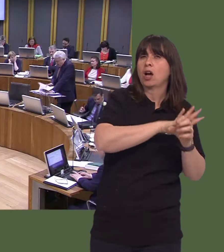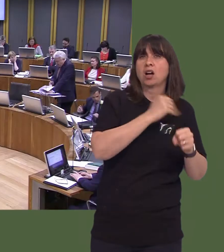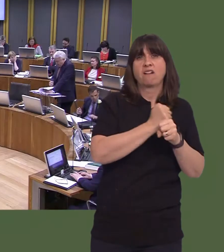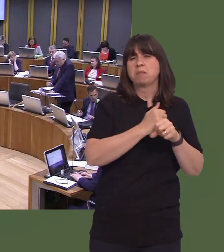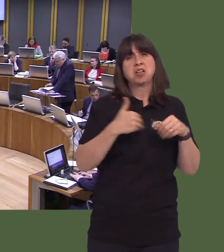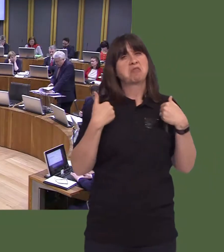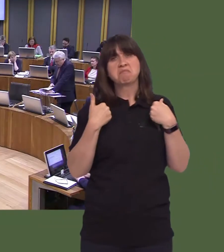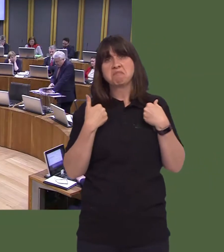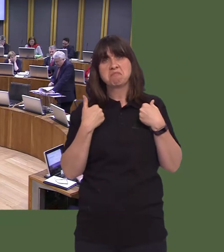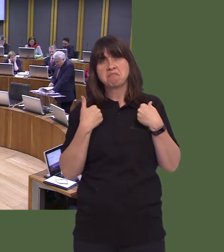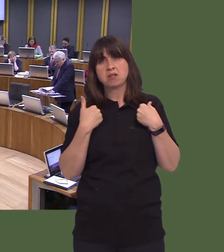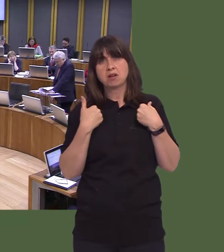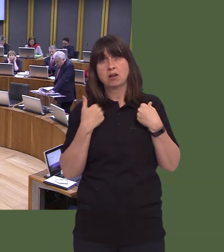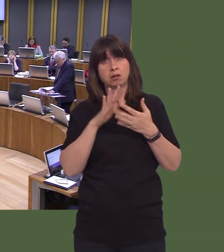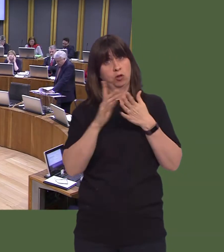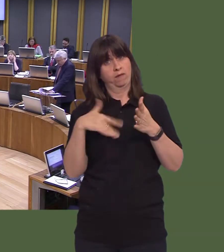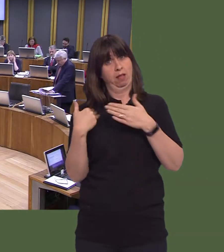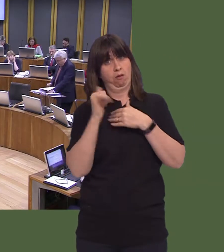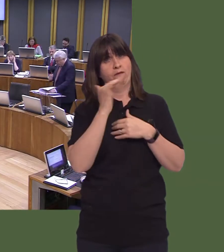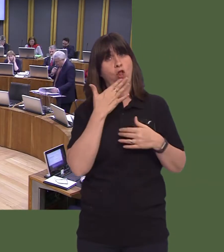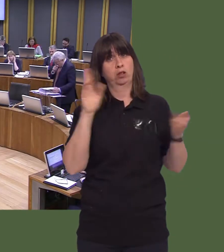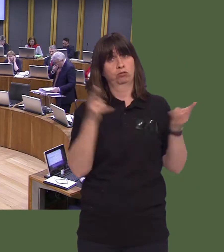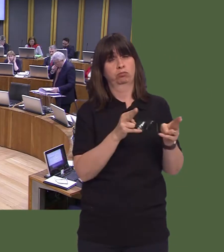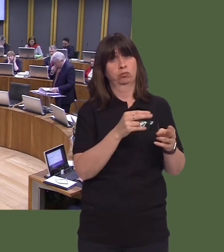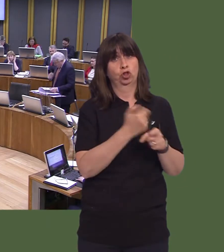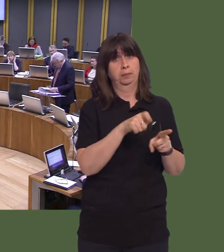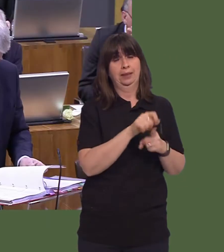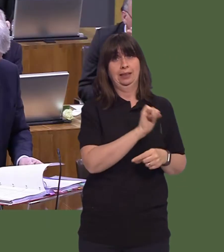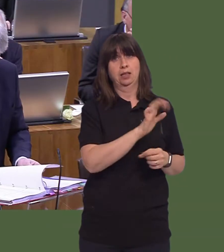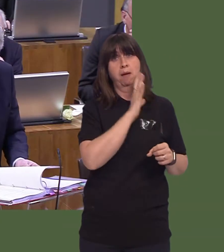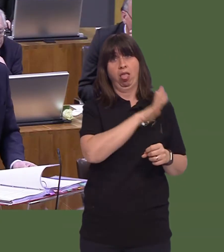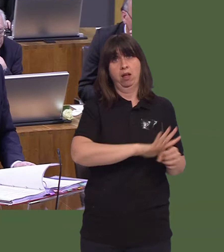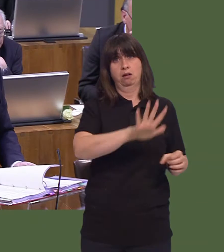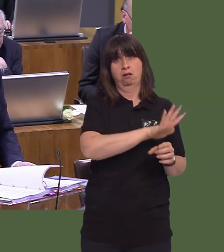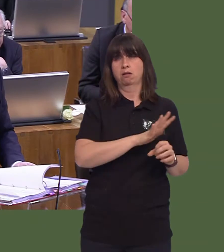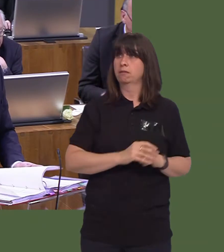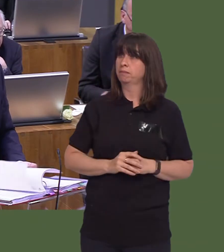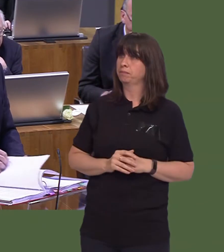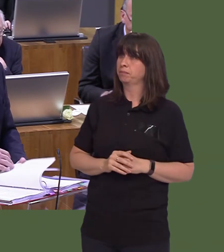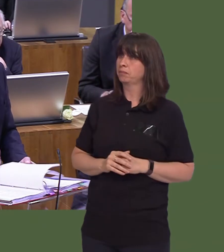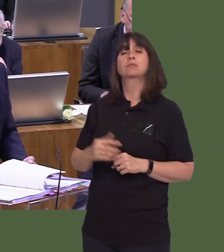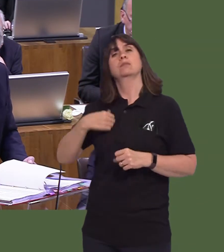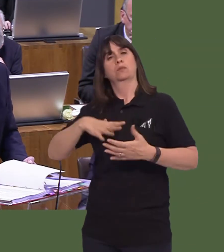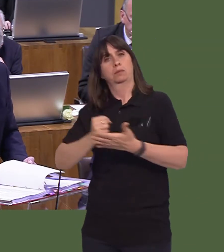i lefydd hyfforddi ar y pryd yn sero y cant; mae wedi mynd lan i 100 y cant o fewn blwyddyn,